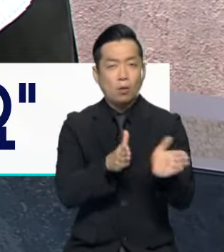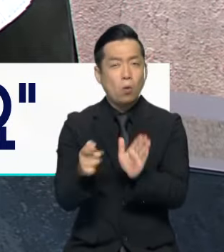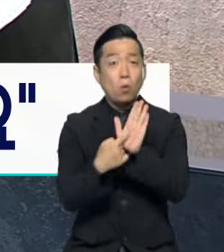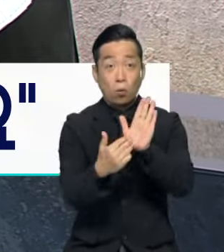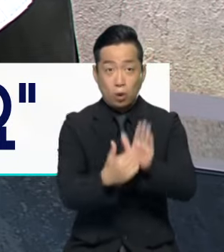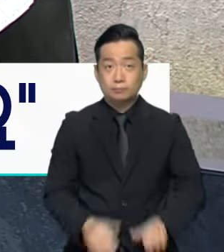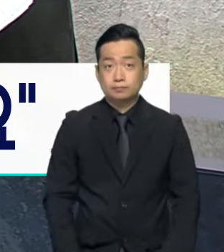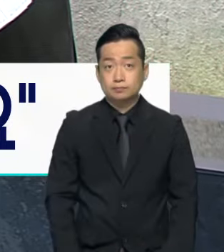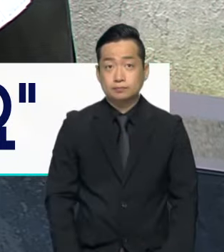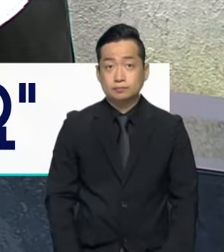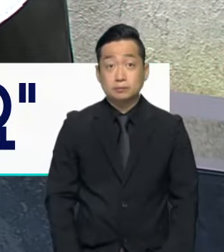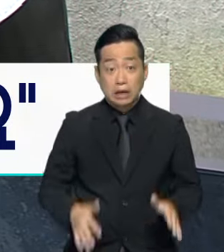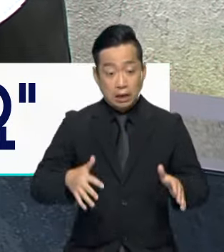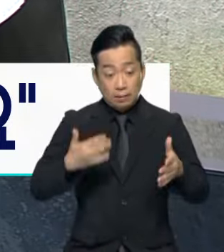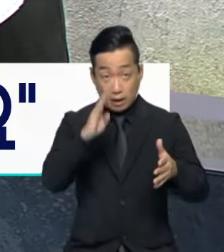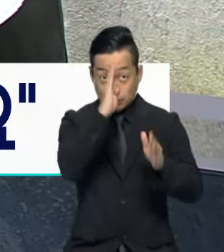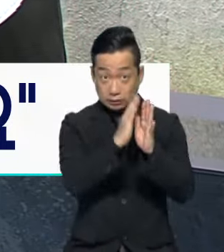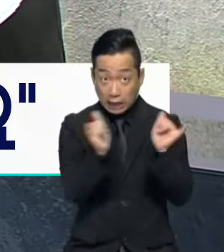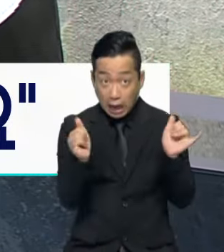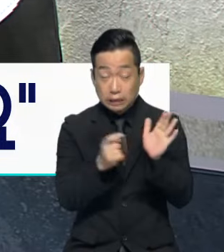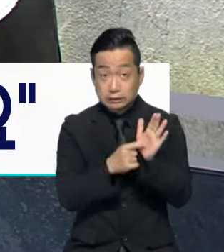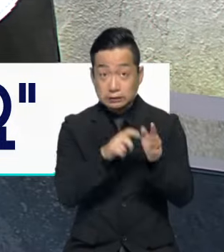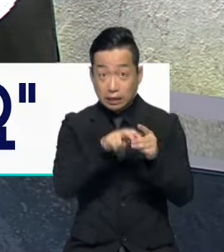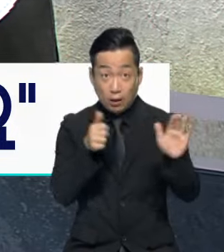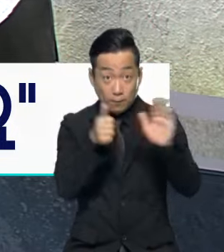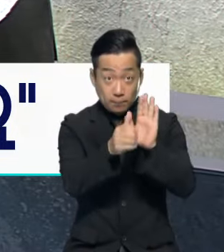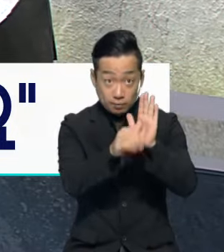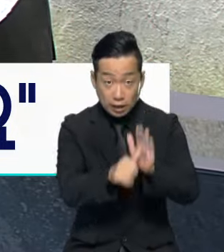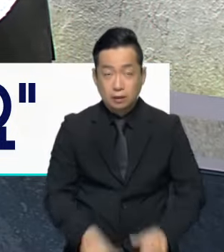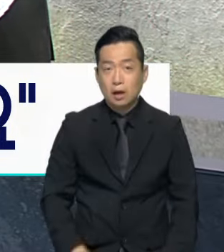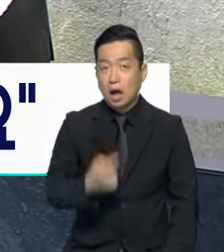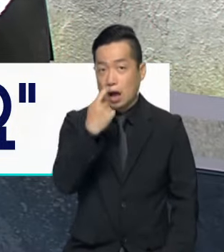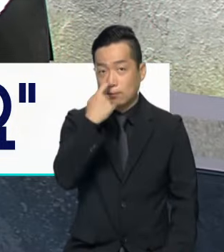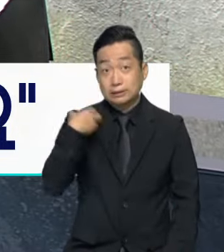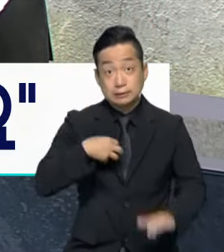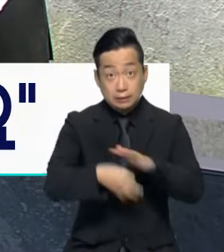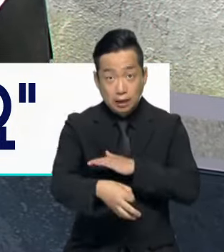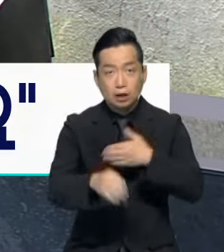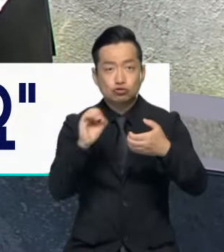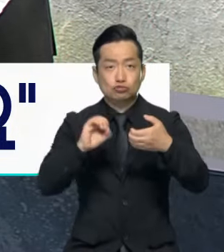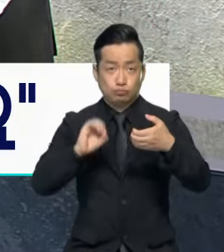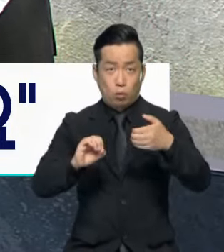비교적 증상이 가벼운 환자가 응급센터를 찾는 경우 본인부담금을 90%까지